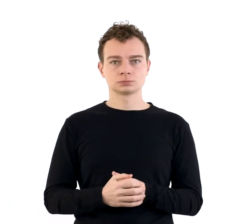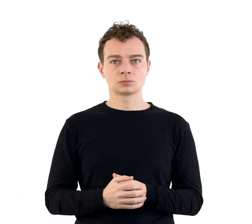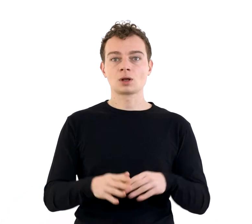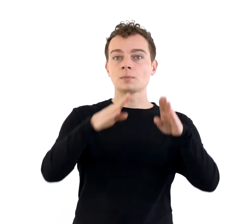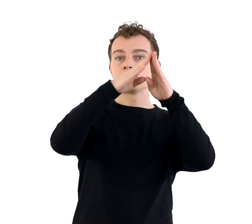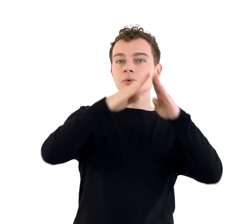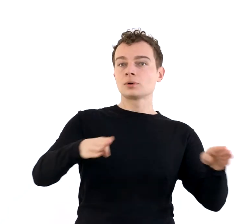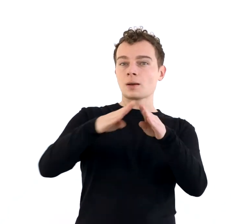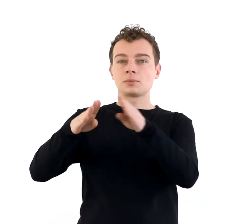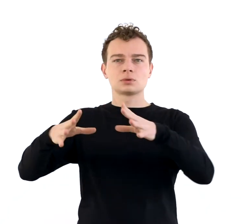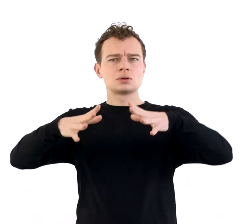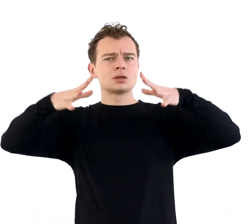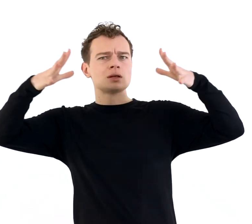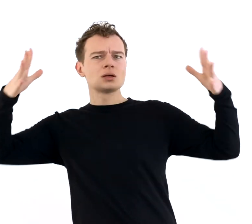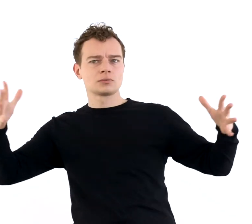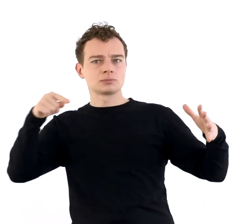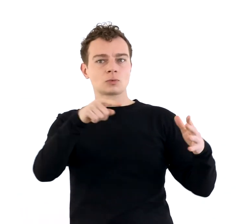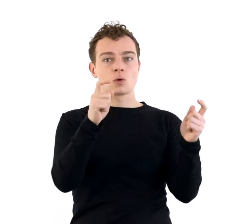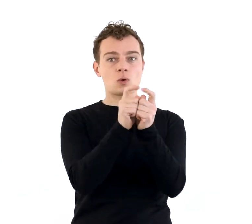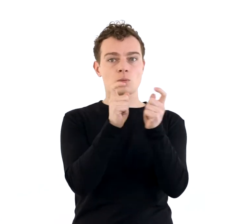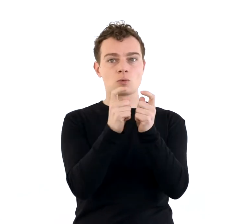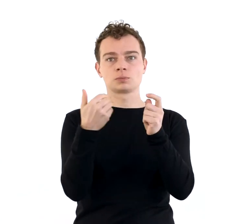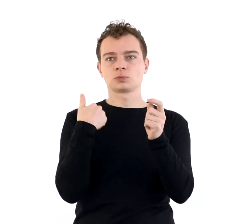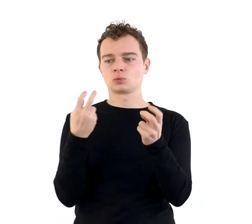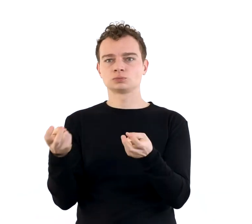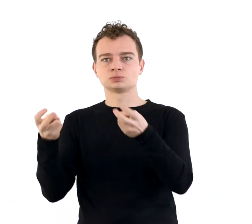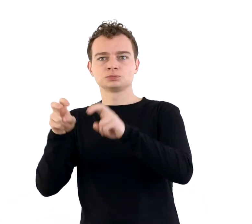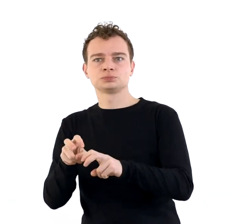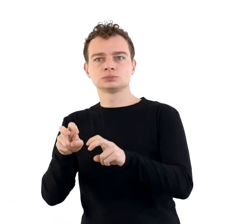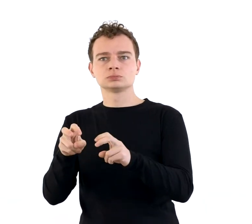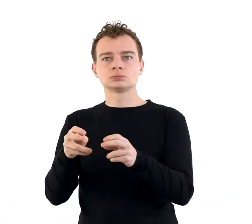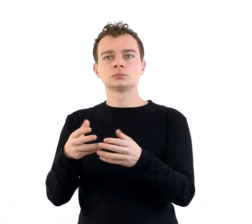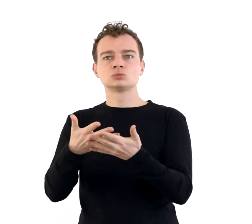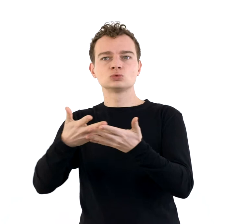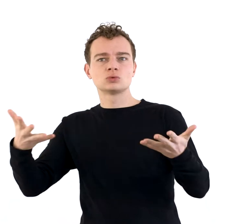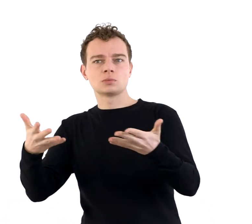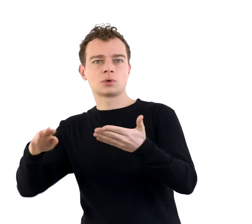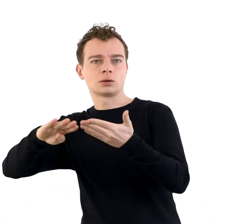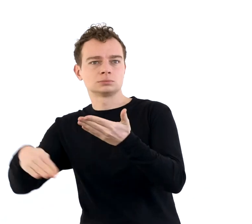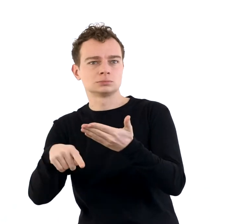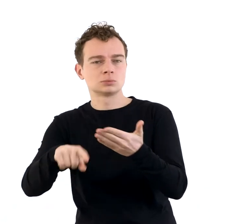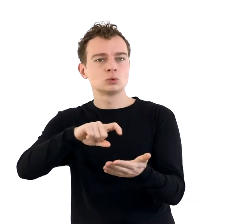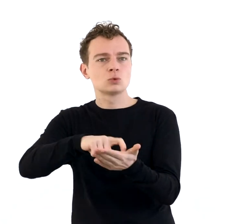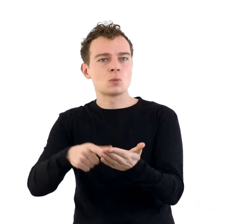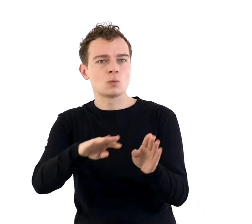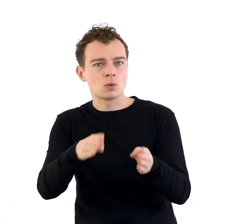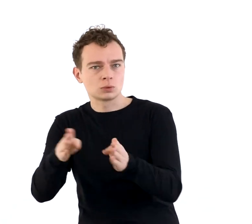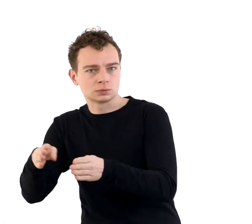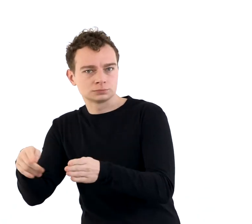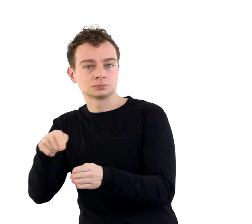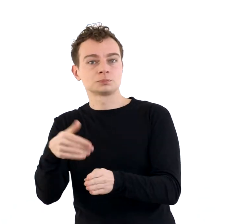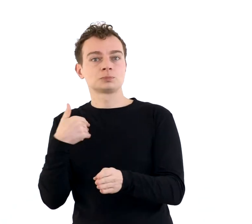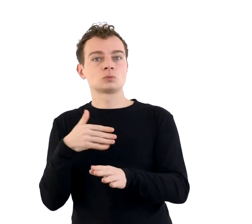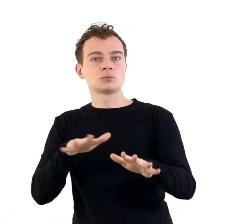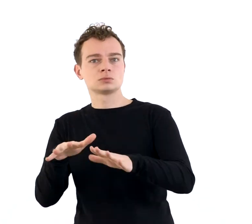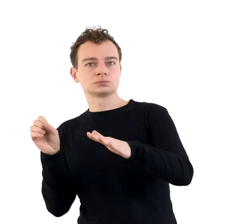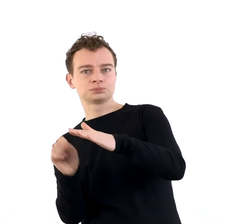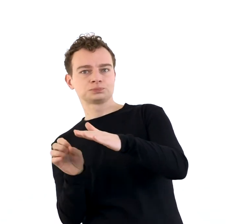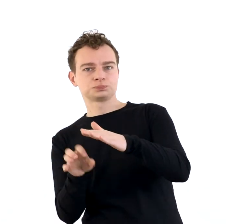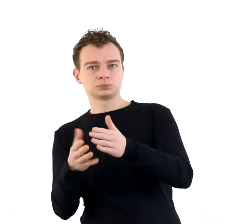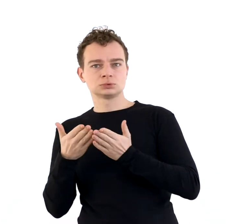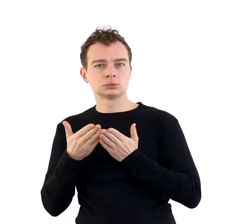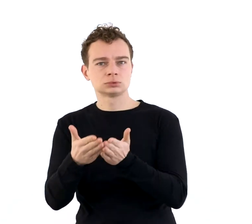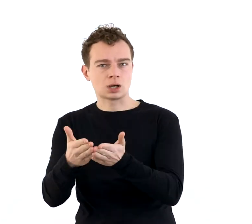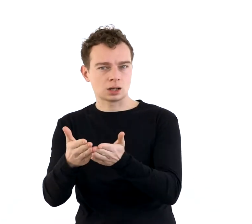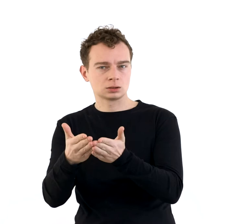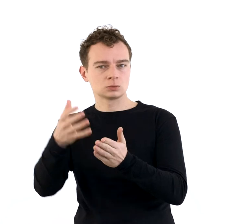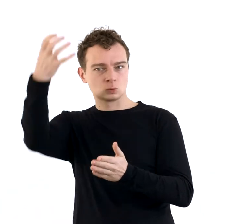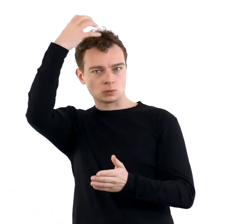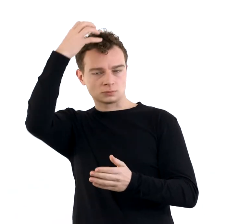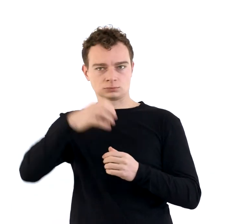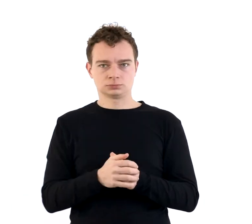Obok tych monumentalnych grobowców powstawały podziemne komory, które służyły jako miejsce przechowywania barek królewskich